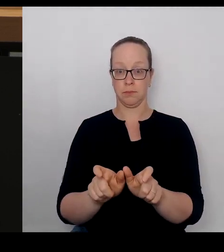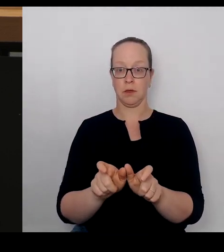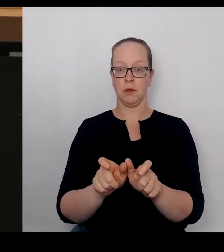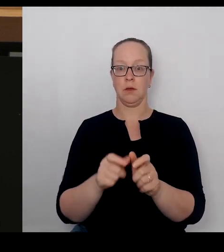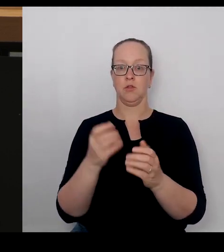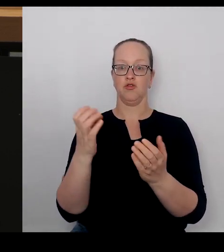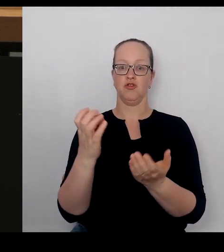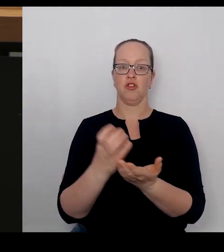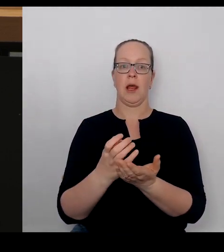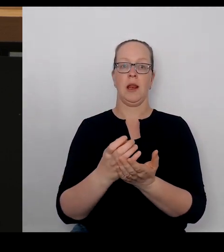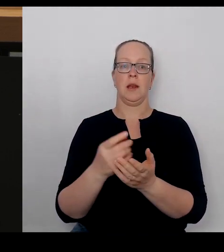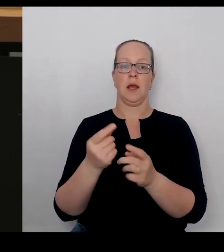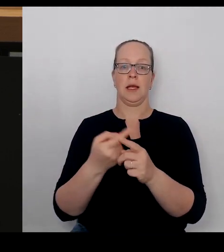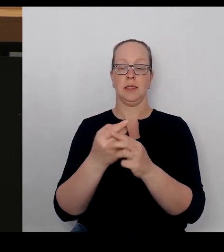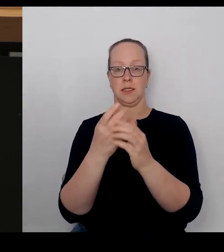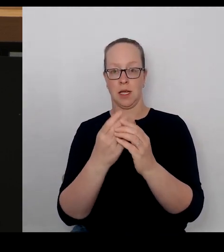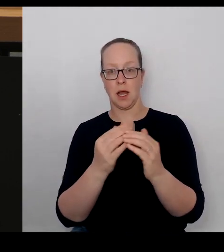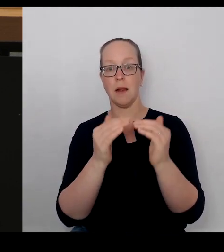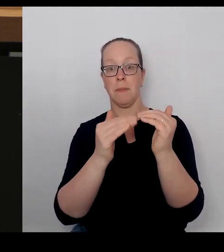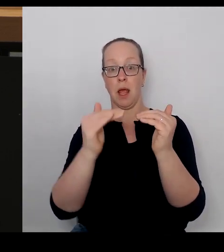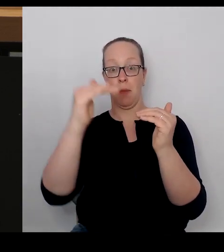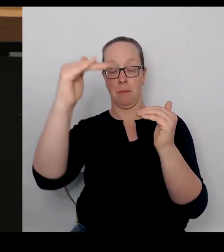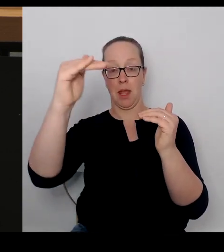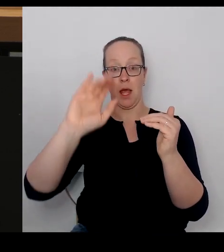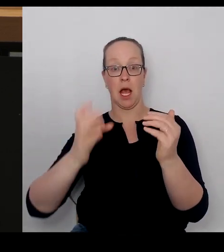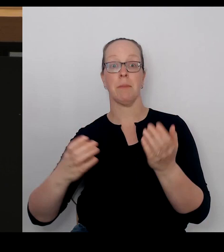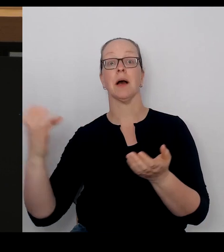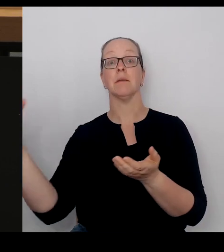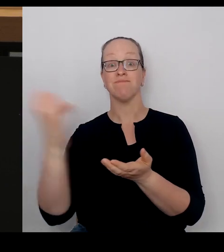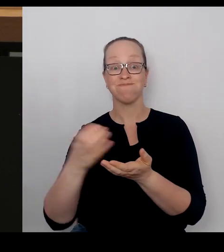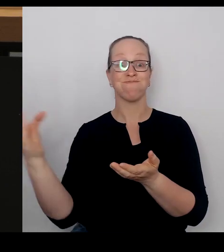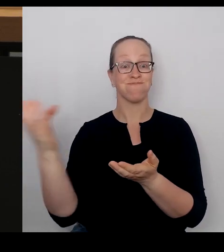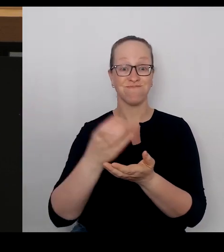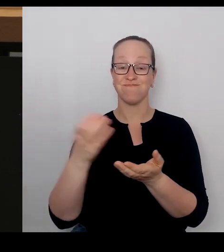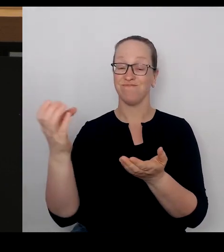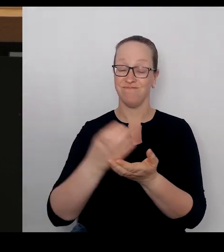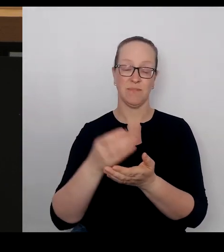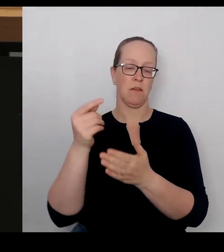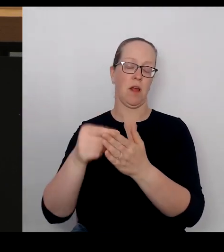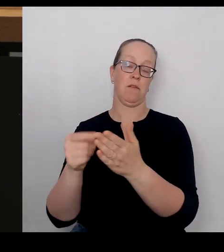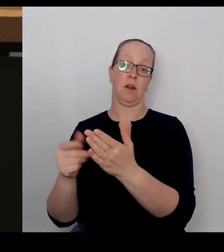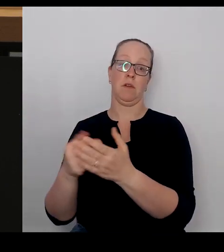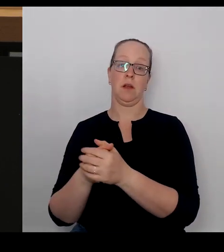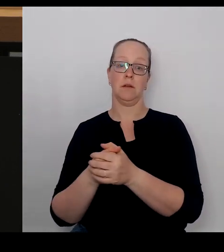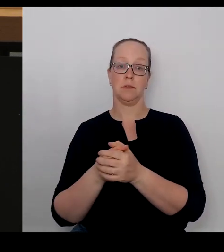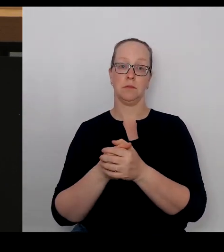Der Fakt, dass über viele Jahre kaum neue Mitarbeiterinnen und Mitarbeiter eingestellt wurden, hat eine deutliche